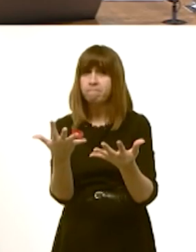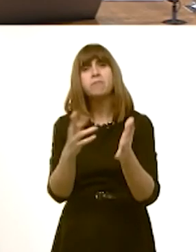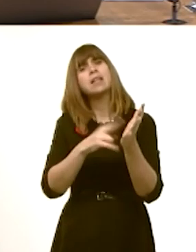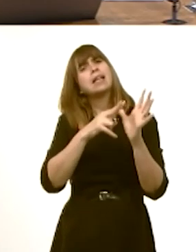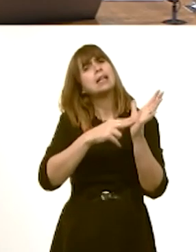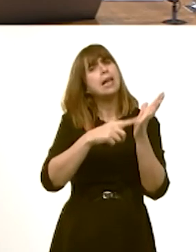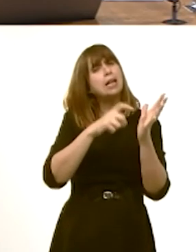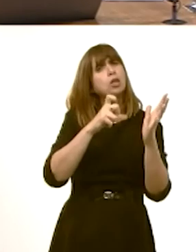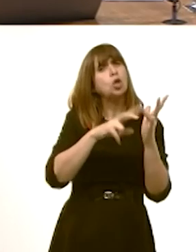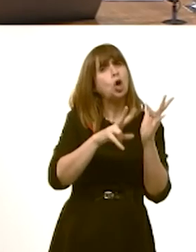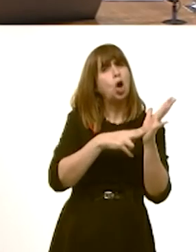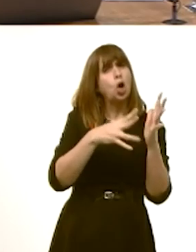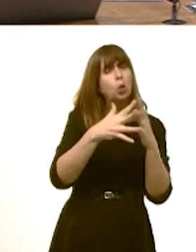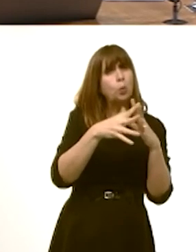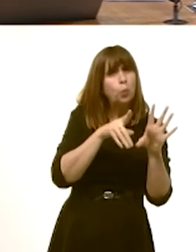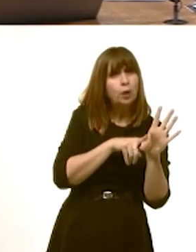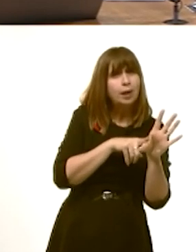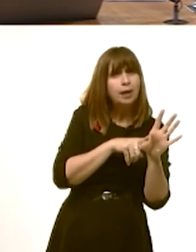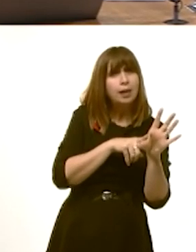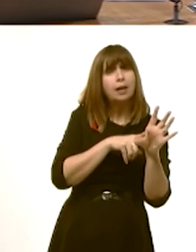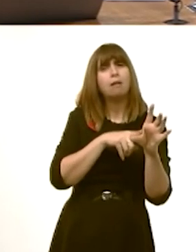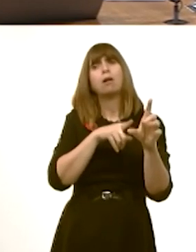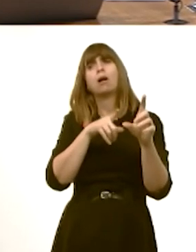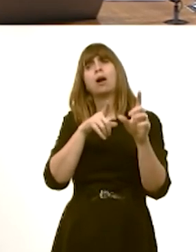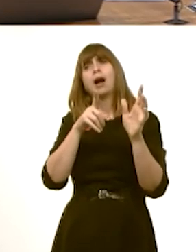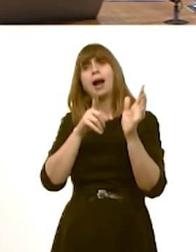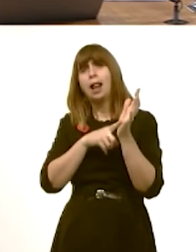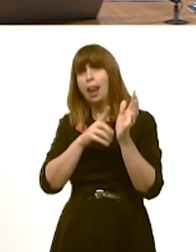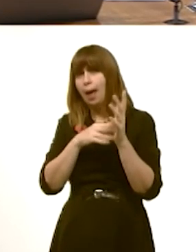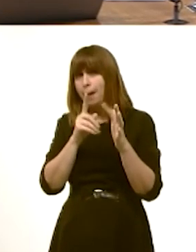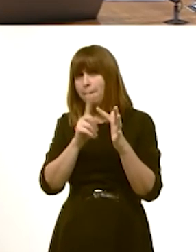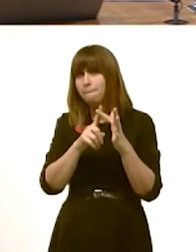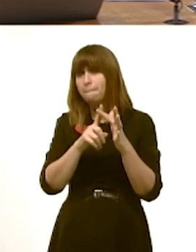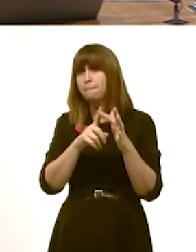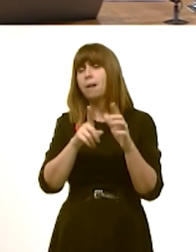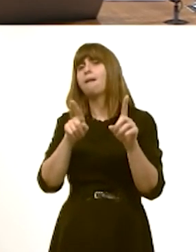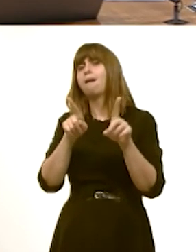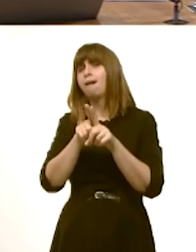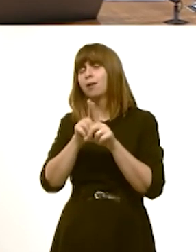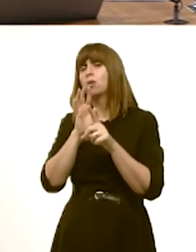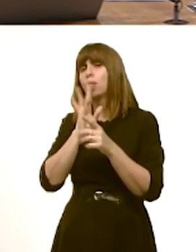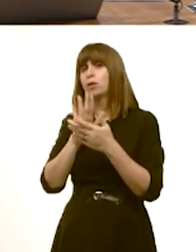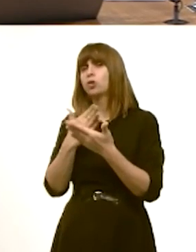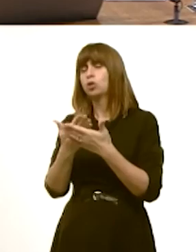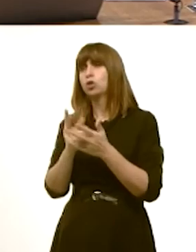Felly, ein barn ni fel Llywodraeth yw y byddai Llywodraeth Cymru mewn gwell sefyllfa i sicrhau,